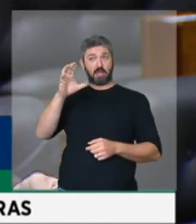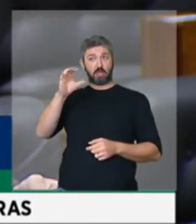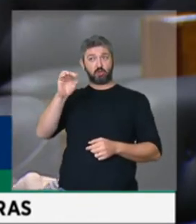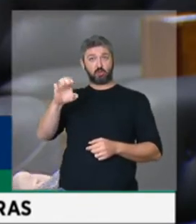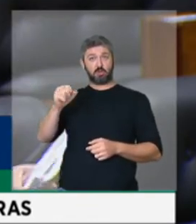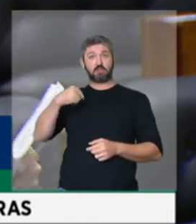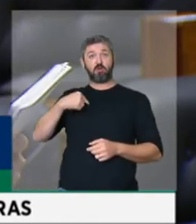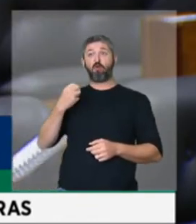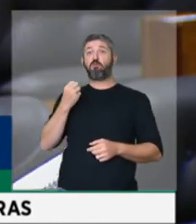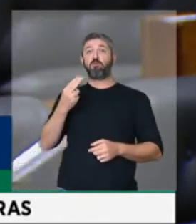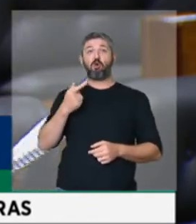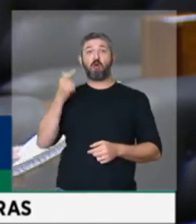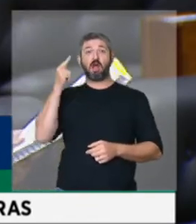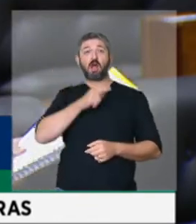TICA... E DECORO PARLAMENTAR DA CÂMARA DOS DEPUTADOS. O